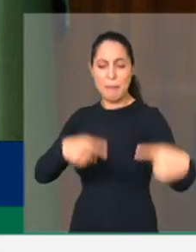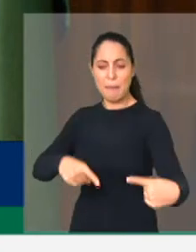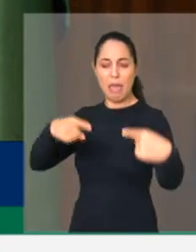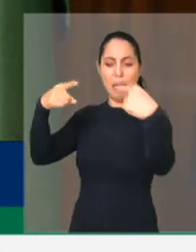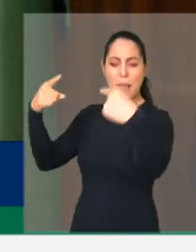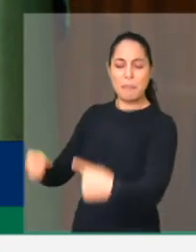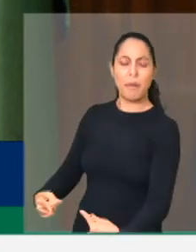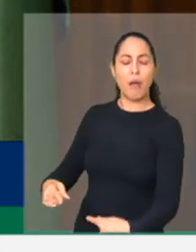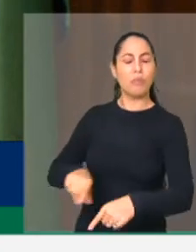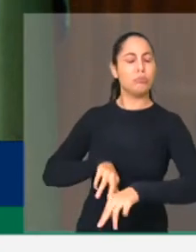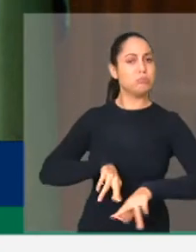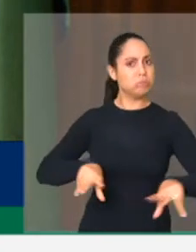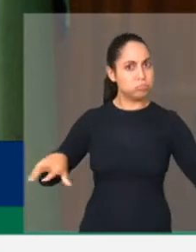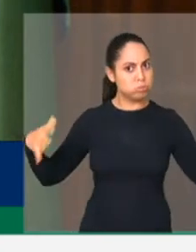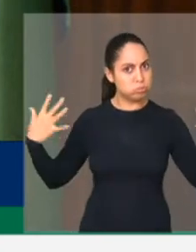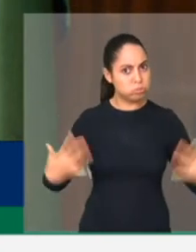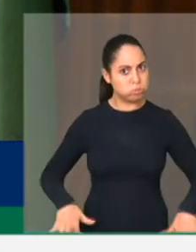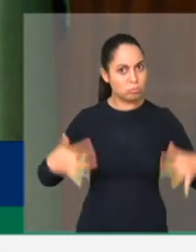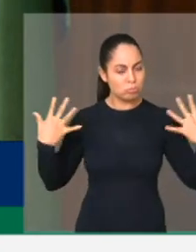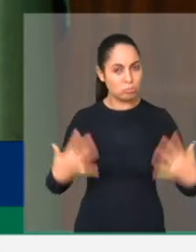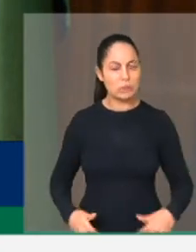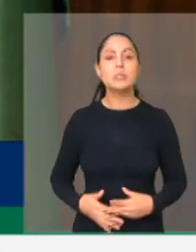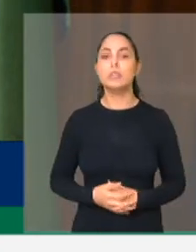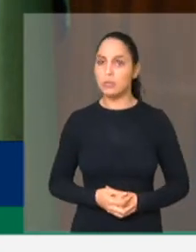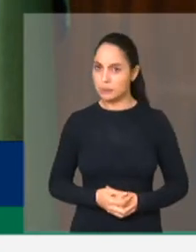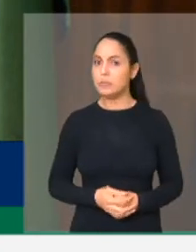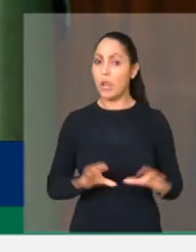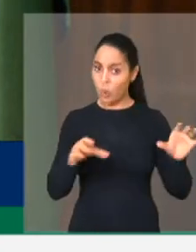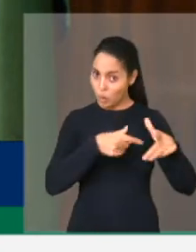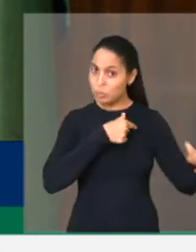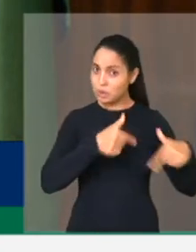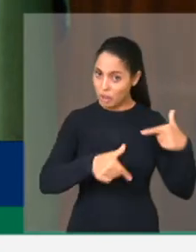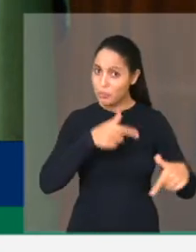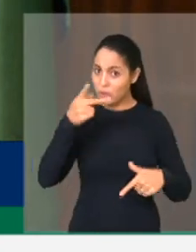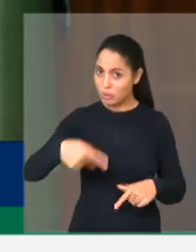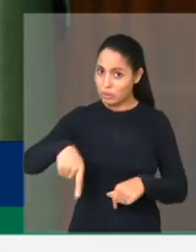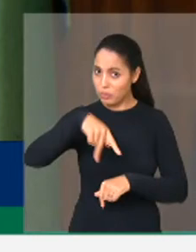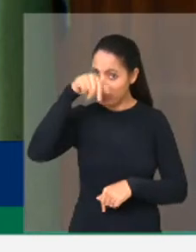MULTIPLICAM, SE MOSTRAM MAIS AGUDOS, SE MOSTRAM MAIS DOLOROSOS NUM PAÍS QUE AINDA NÃO ABOLIA PLENAMENTE A